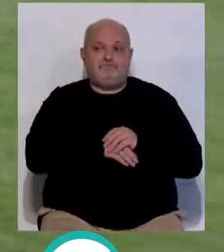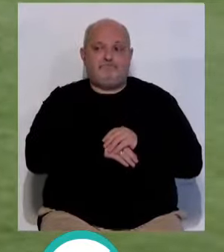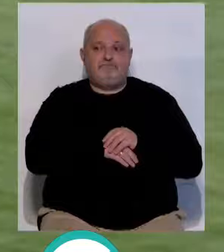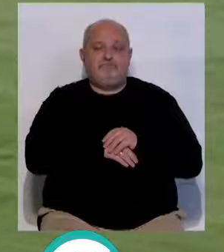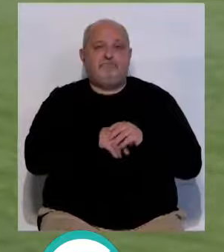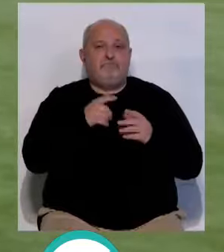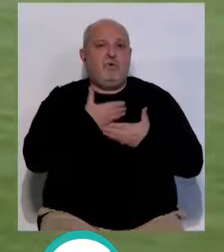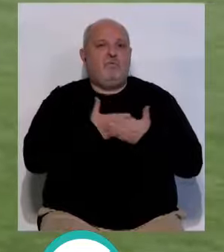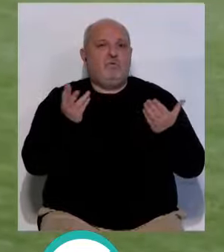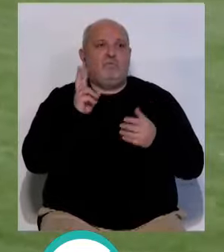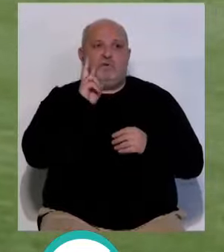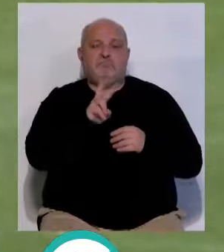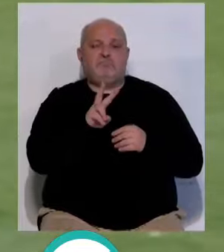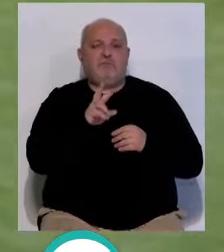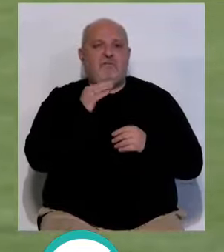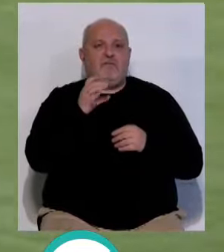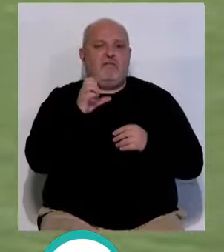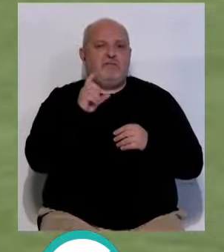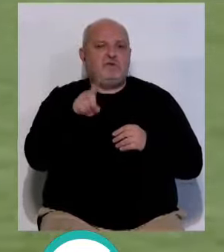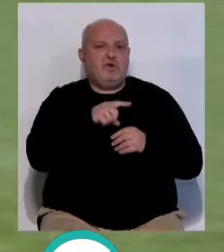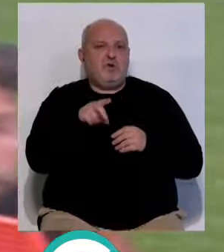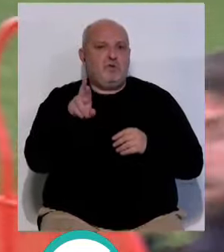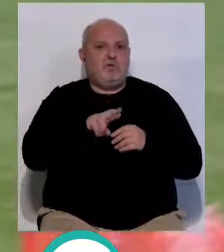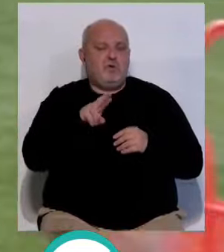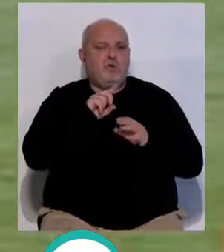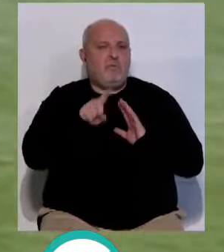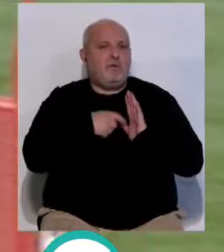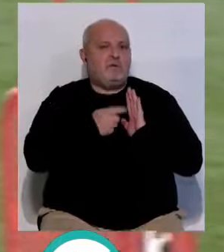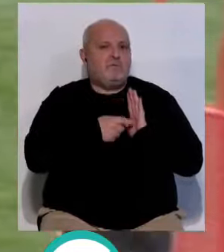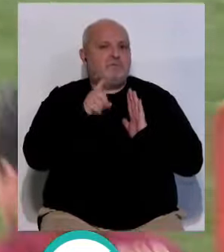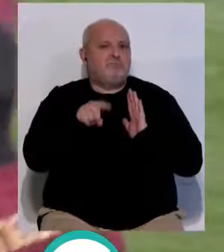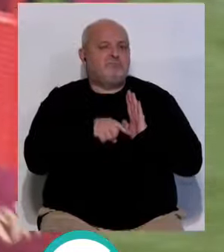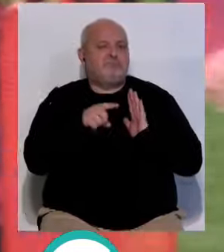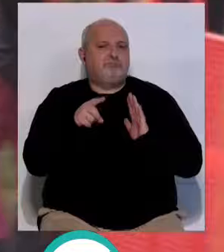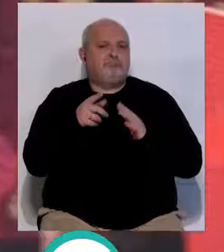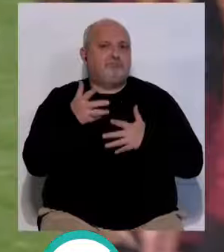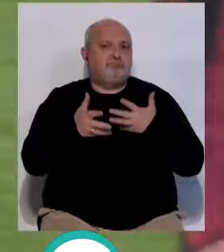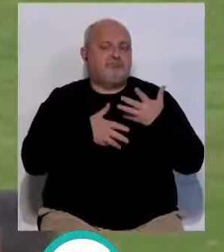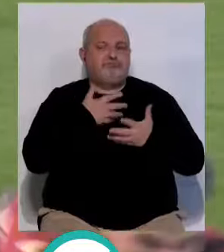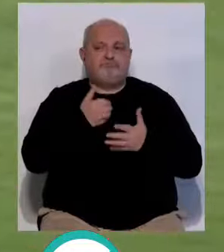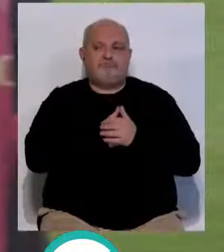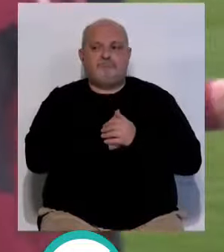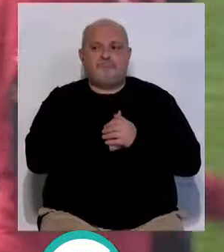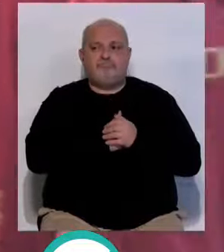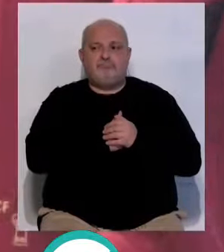confianza tenéis en que fedes haya recuperado del todo para tener esto cuenta la Copa del